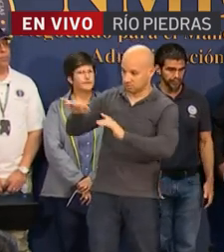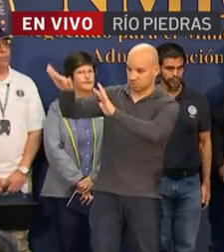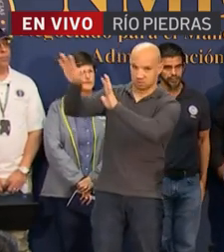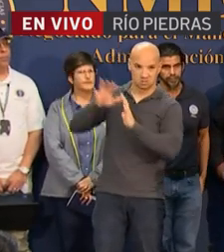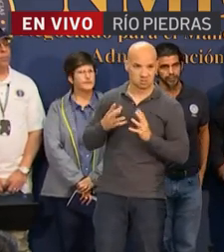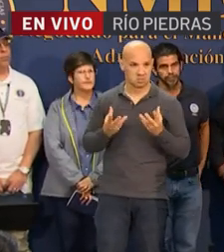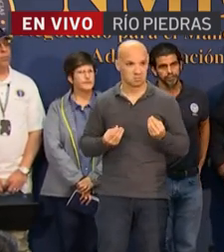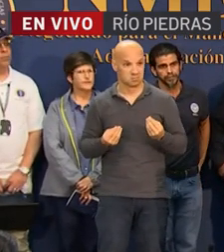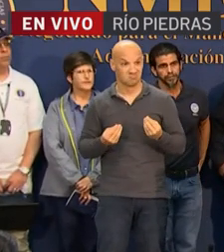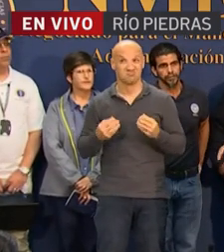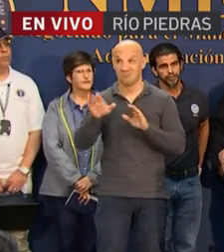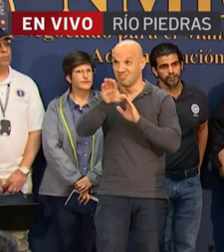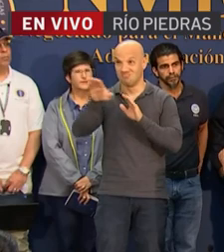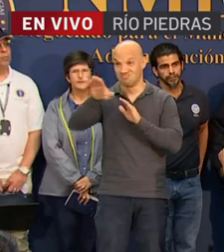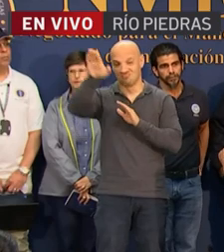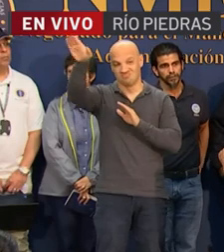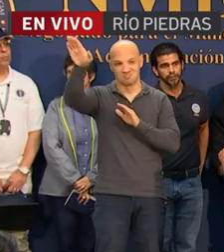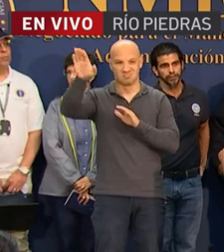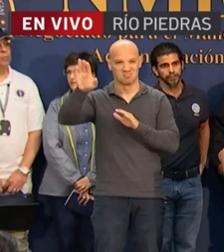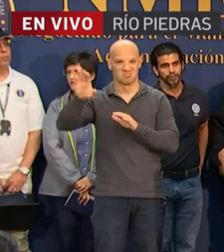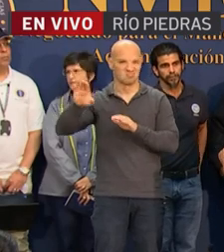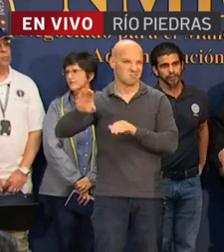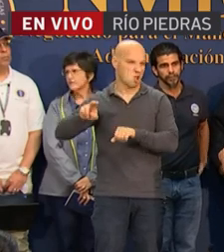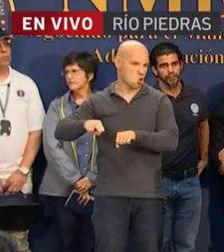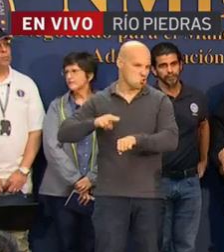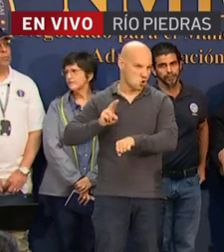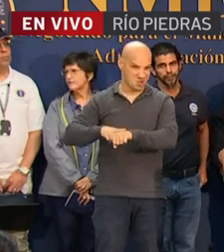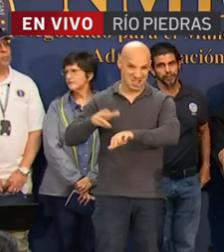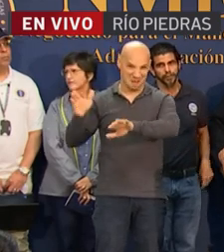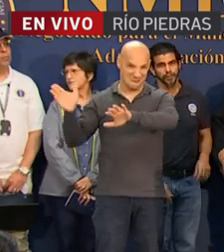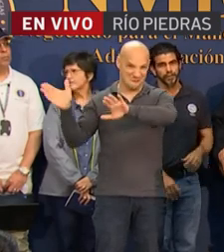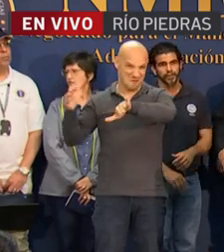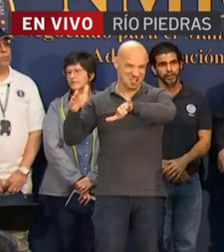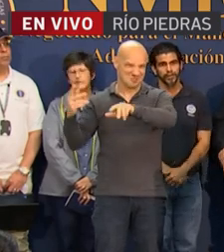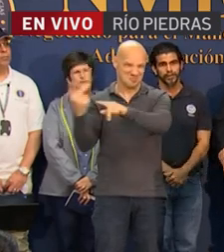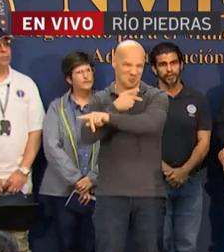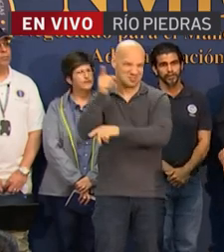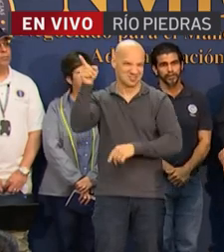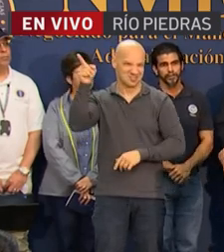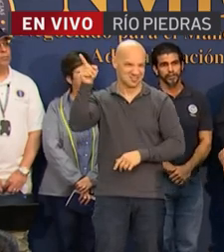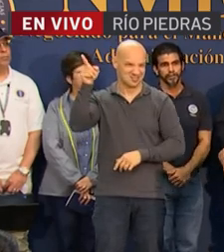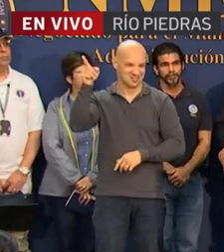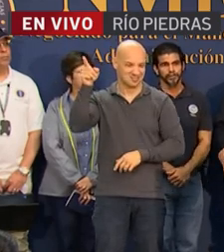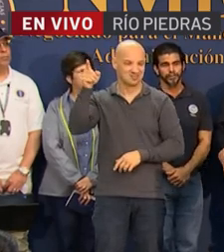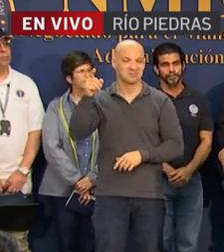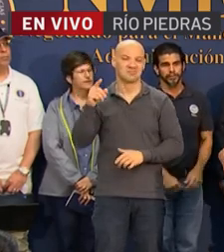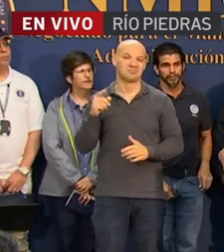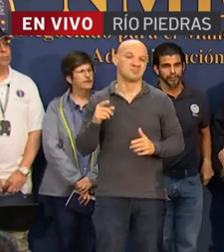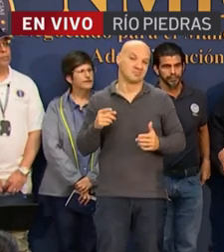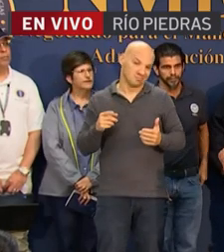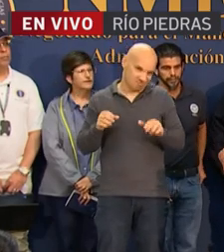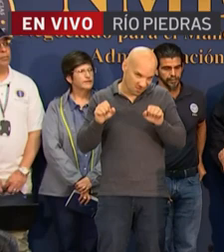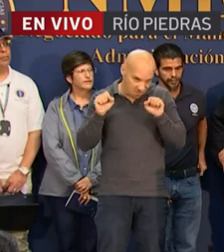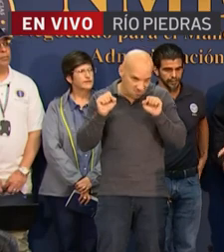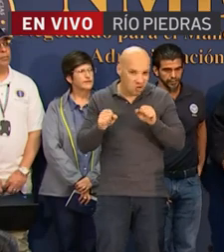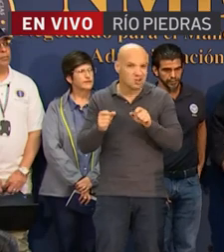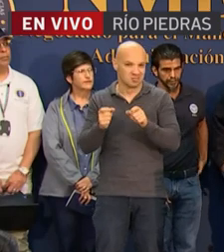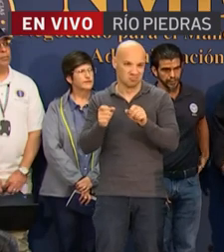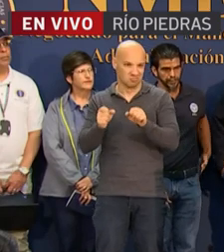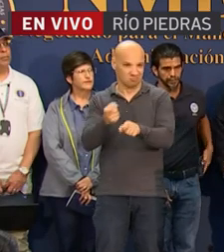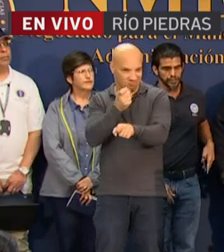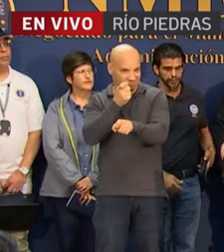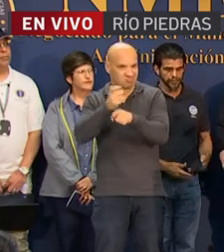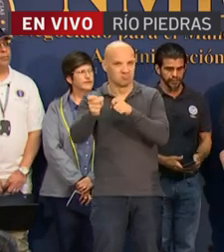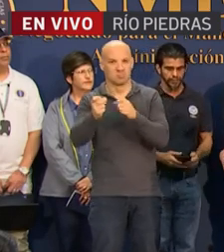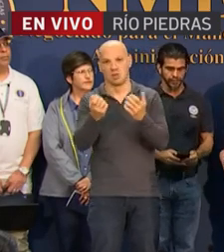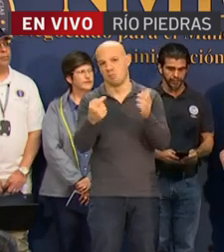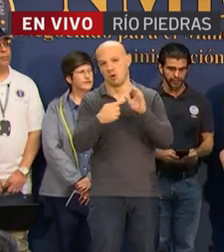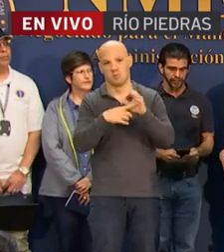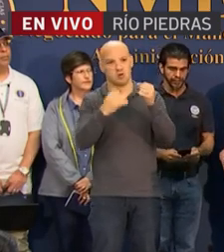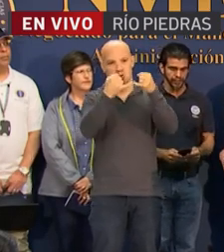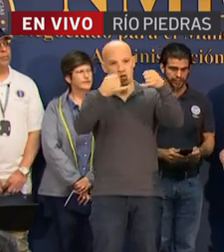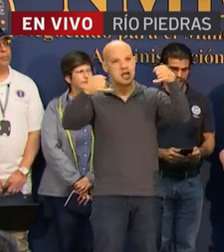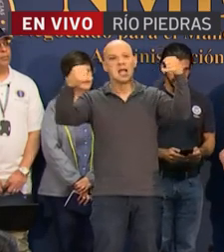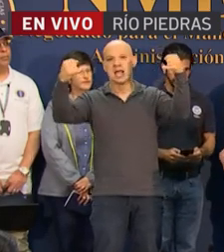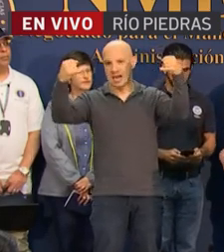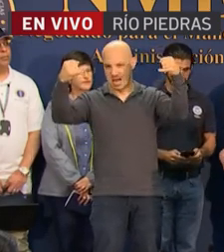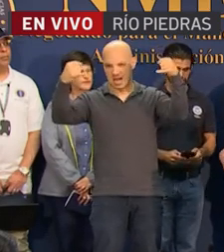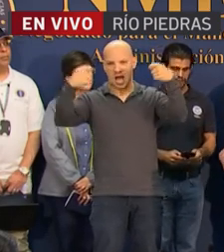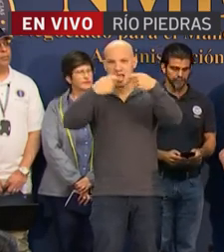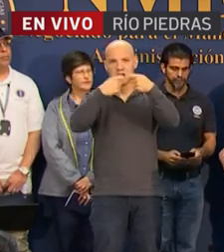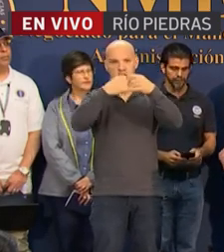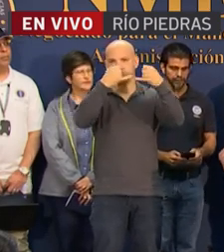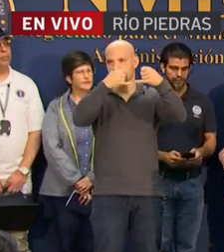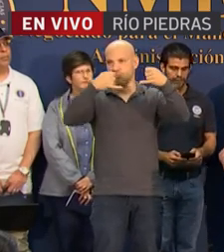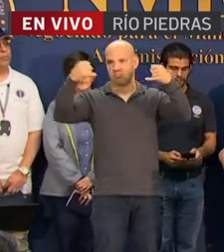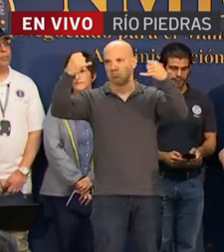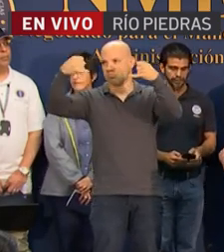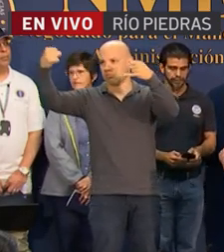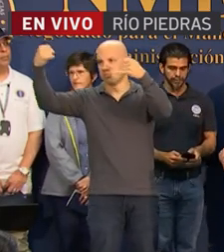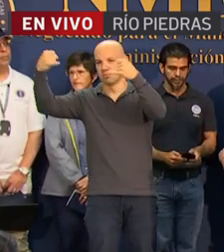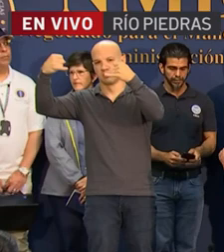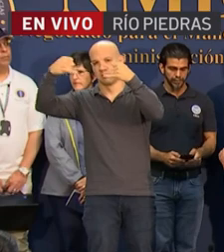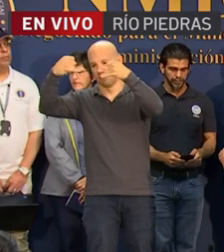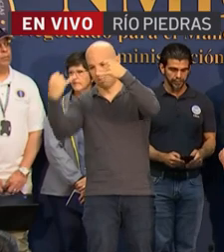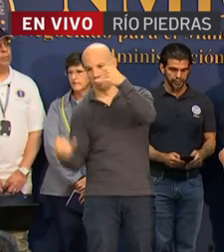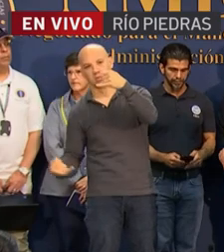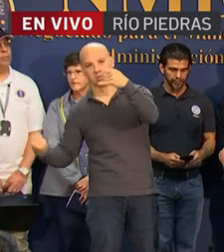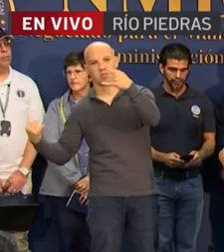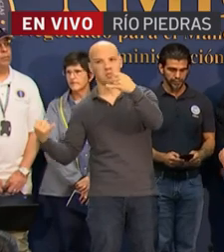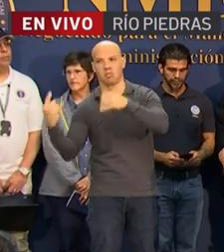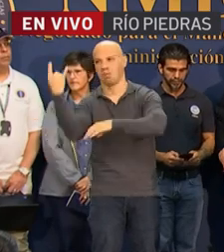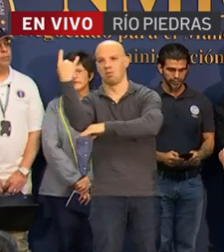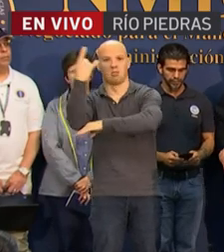SITUACIONES QUE CONFRONTE LAS